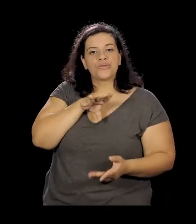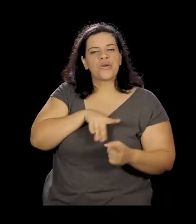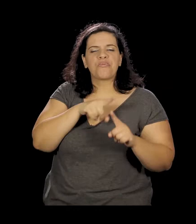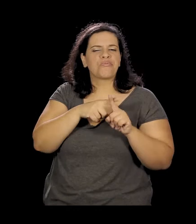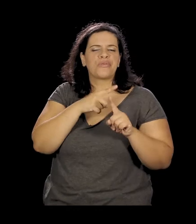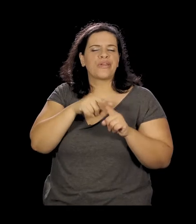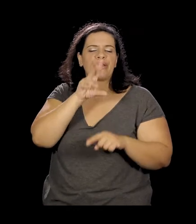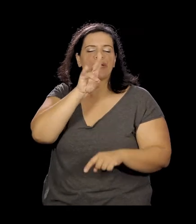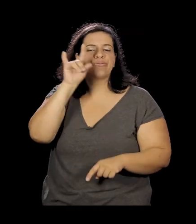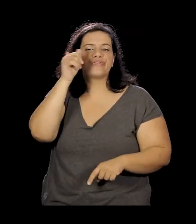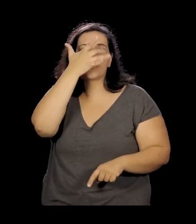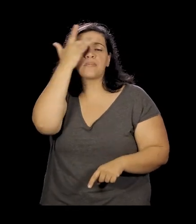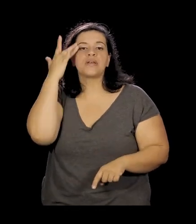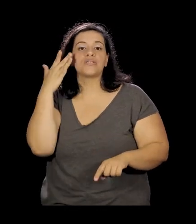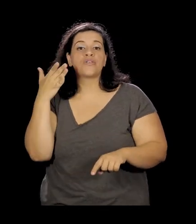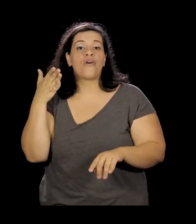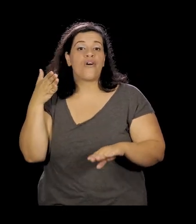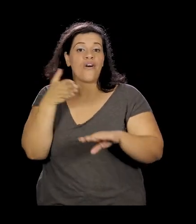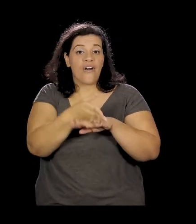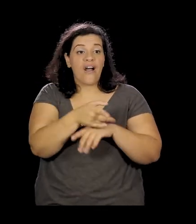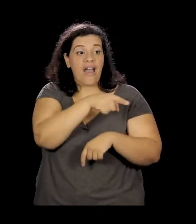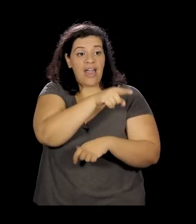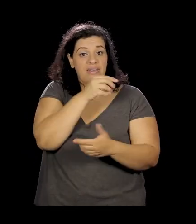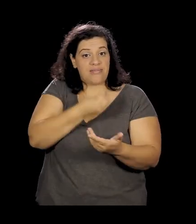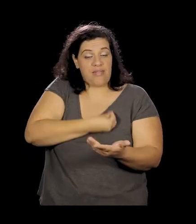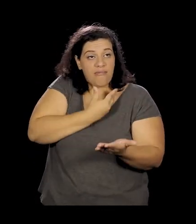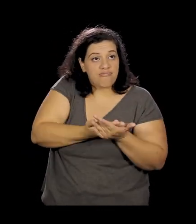porque alguém um dia apareceu na aula de espanhol